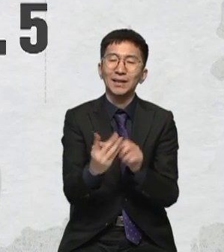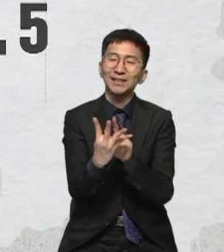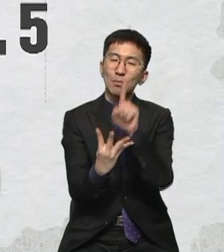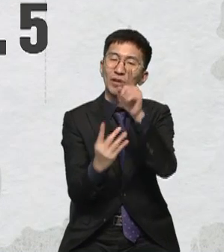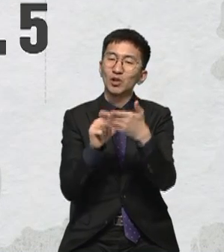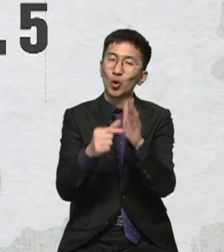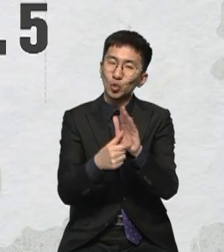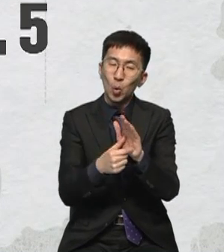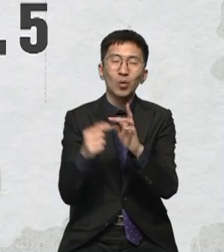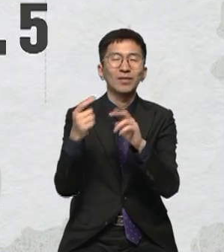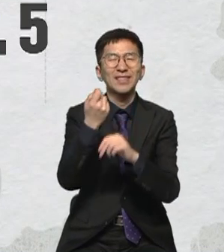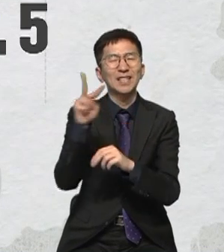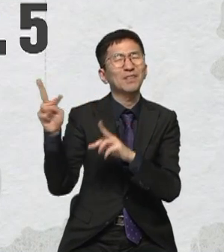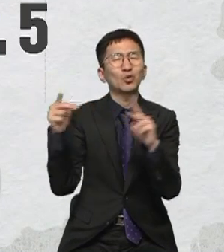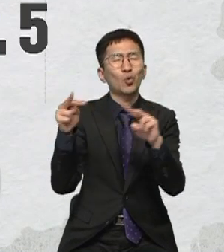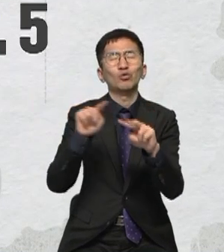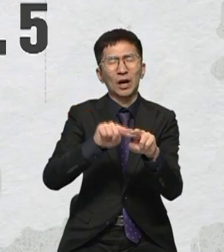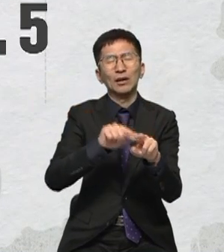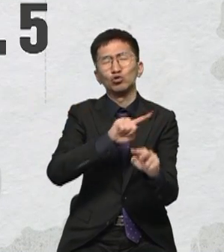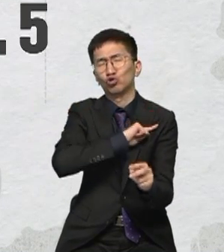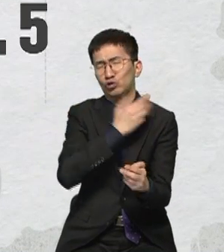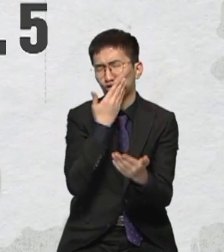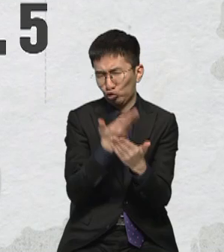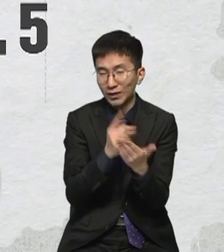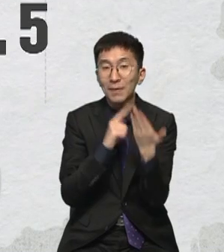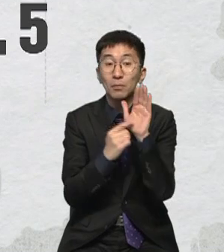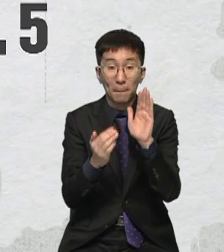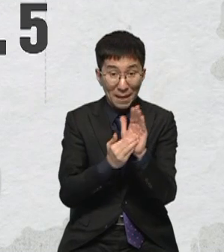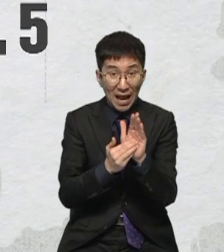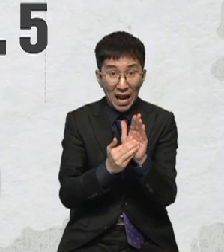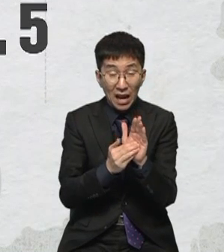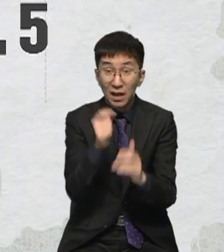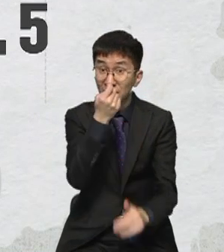TV 토론을 꼽았습니다. 남은 TV 토론을 보고 후보를 최종 선택할